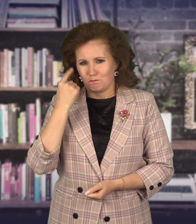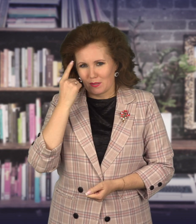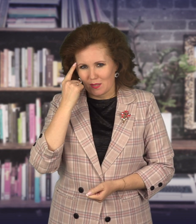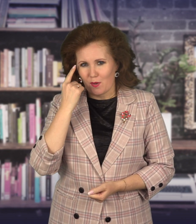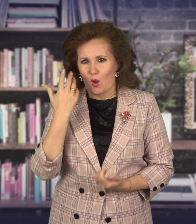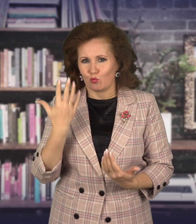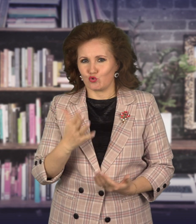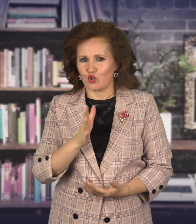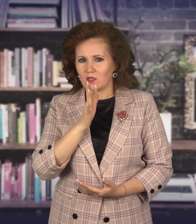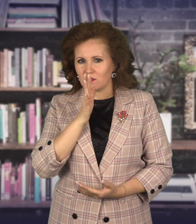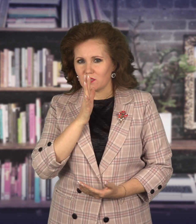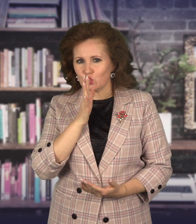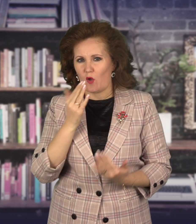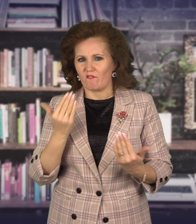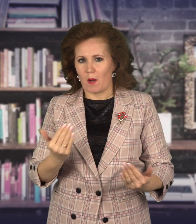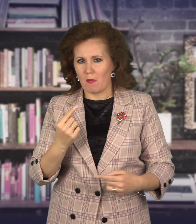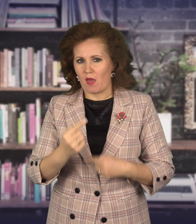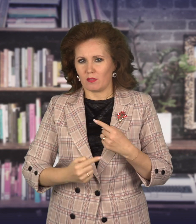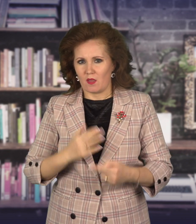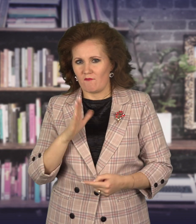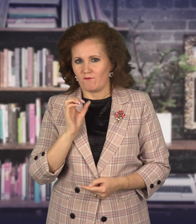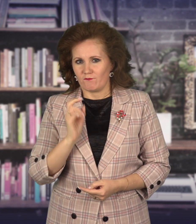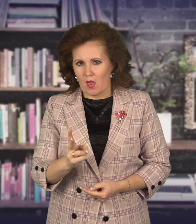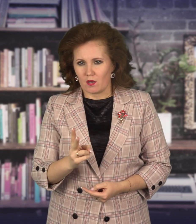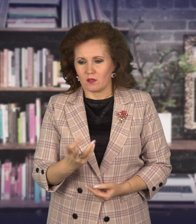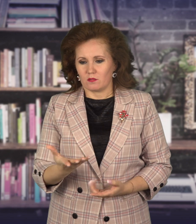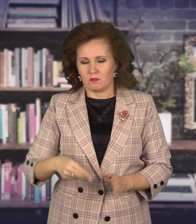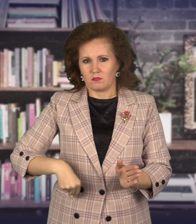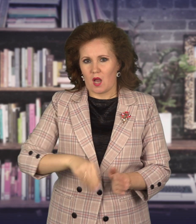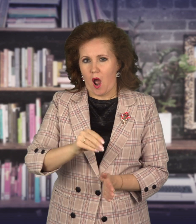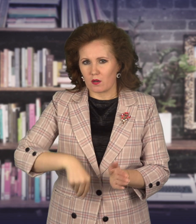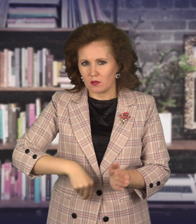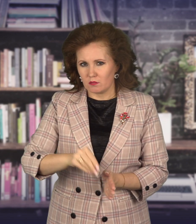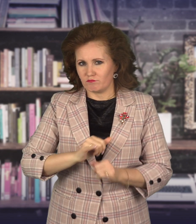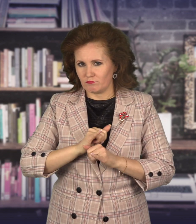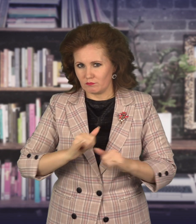Понятно, что в наш современный век все платежи по банковской карте,